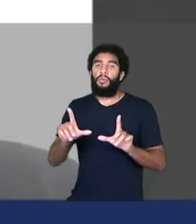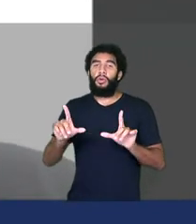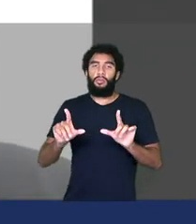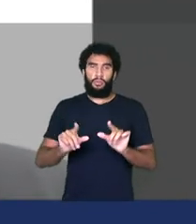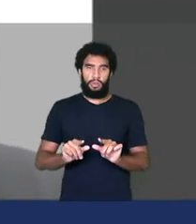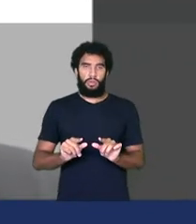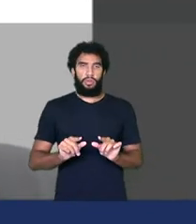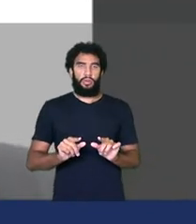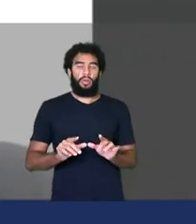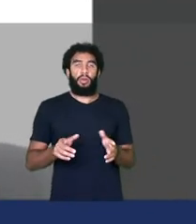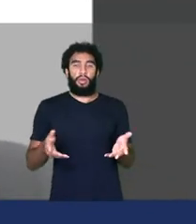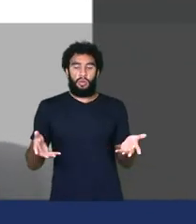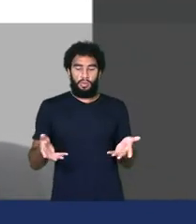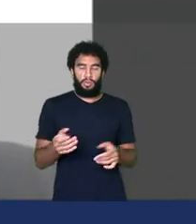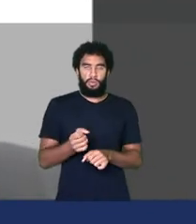TEMPO TÁ ENCURTANDO E NÓS